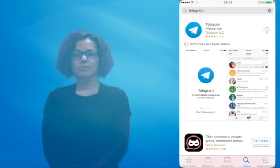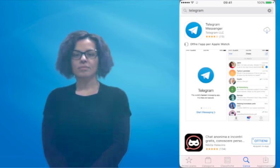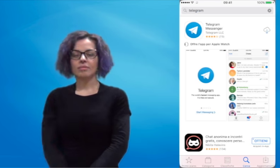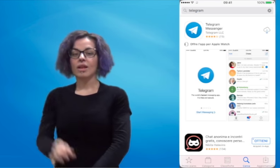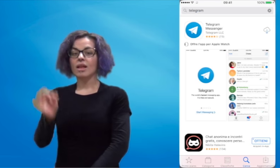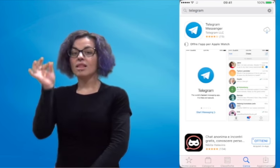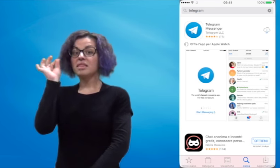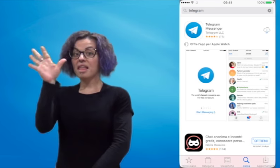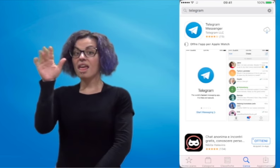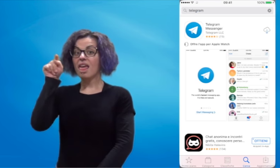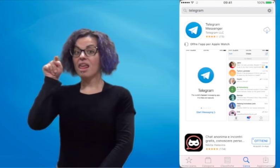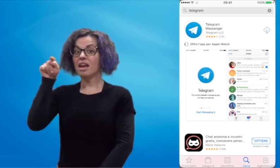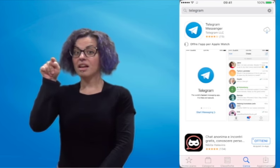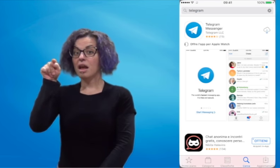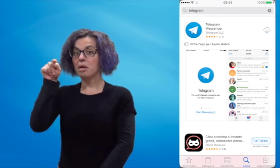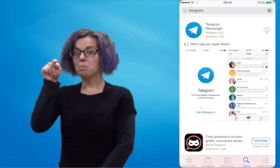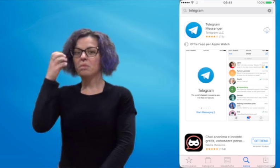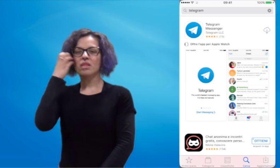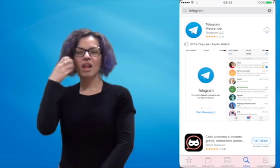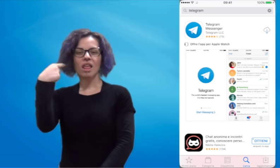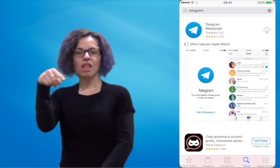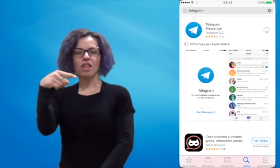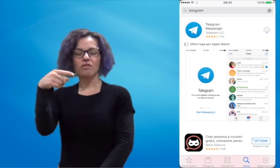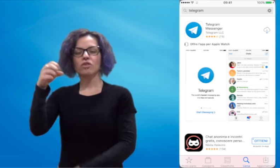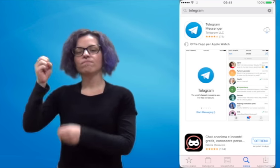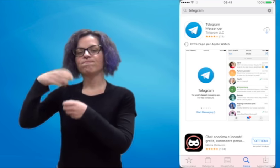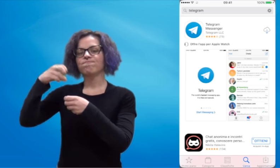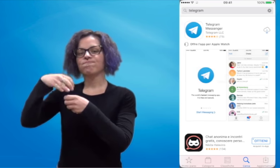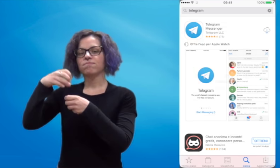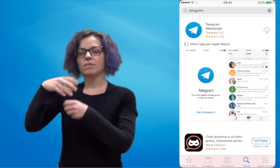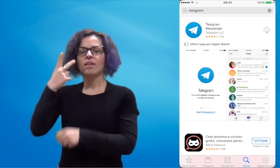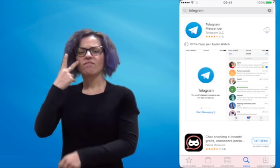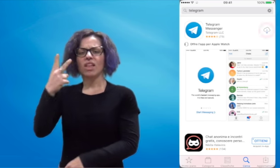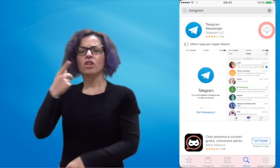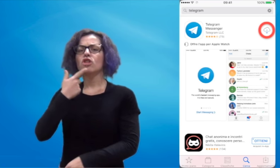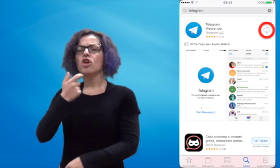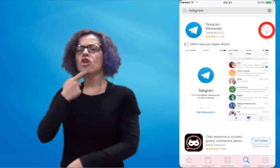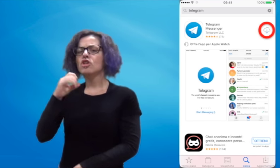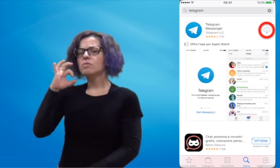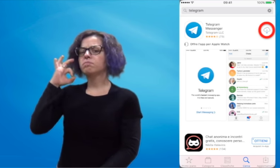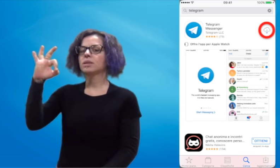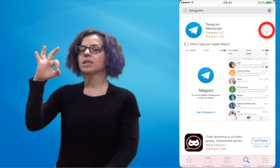installa il programma telegram nel tuo smartphone (vedi cerchio rosso)